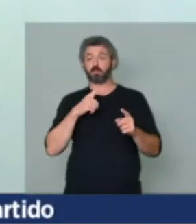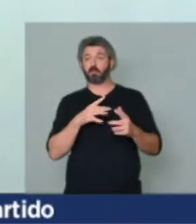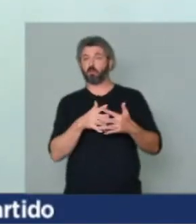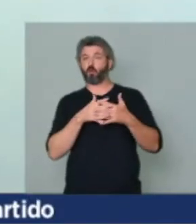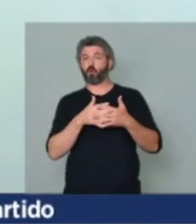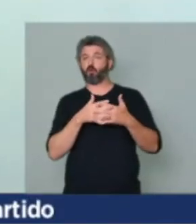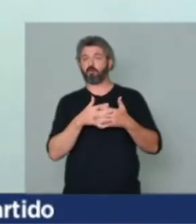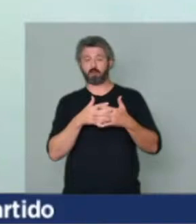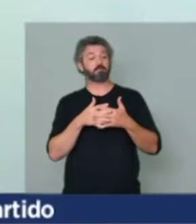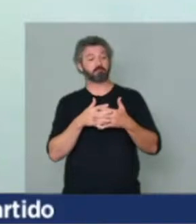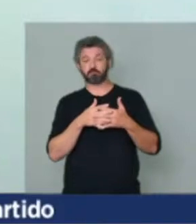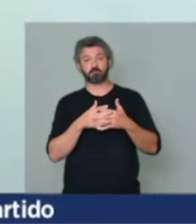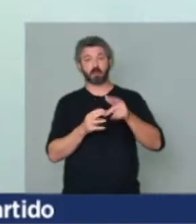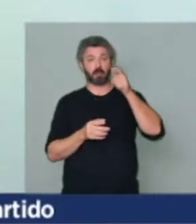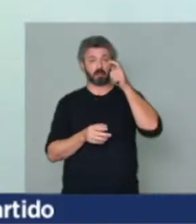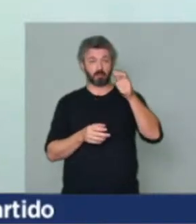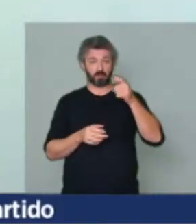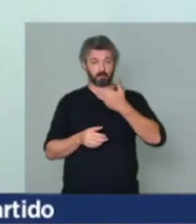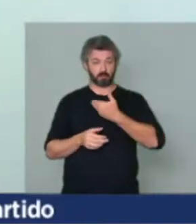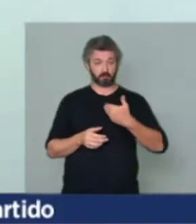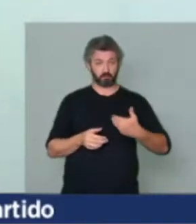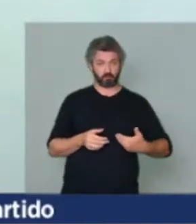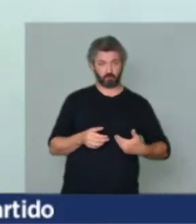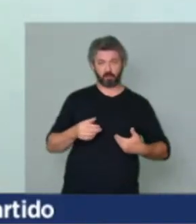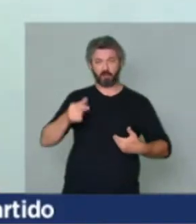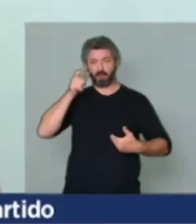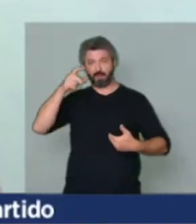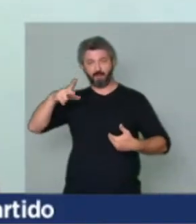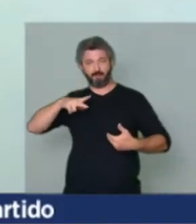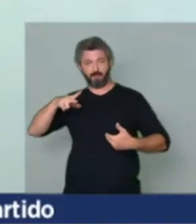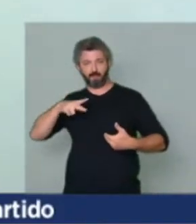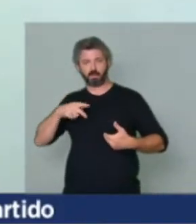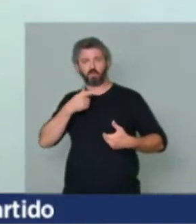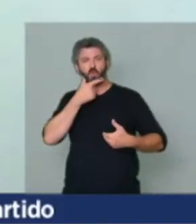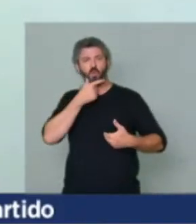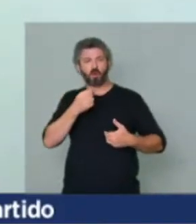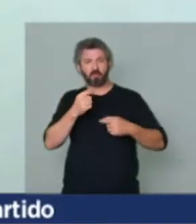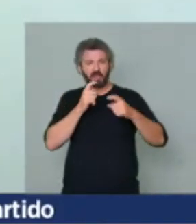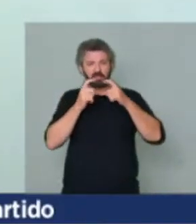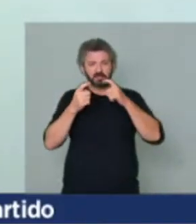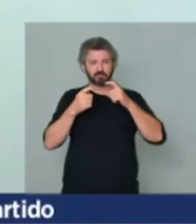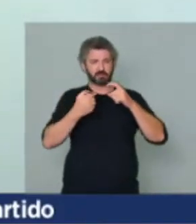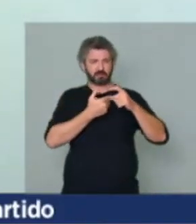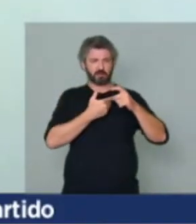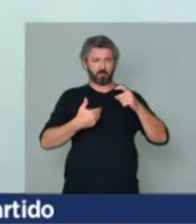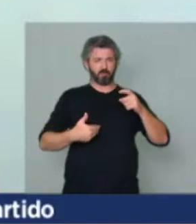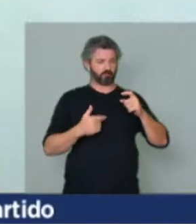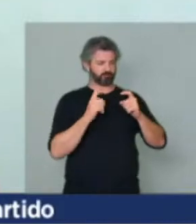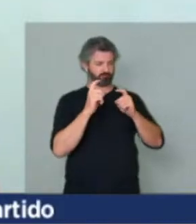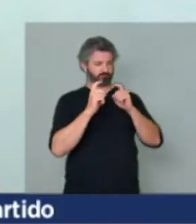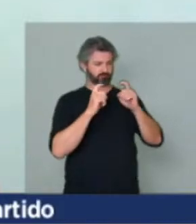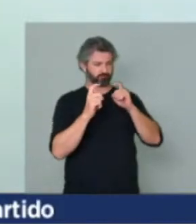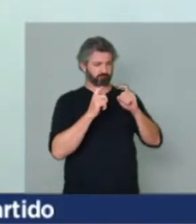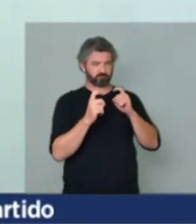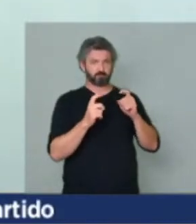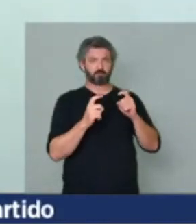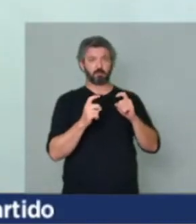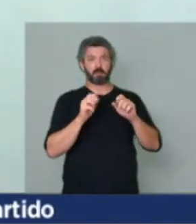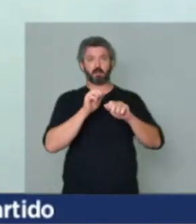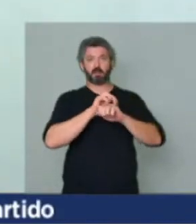FUNCIONÁRIO... UM SERVIDOR PÚBLICO QUE OCUPA UM CARGO QUE É NITIDAMENTE... DEVERIA ESTAR SE PREOCUPANDO COM A SITUAÇÃO ECONÔMICA DO PAÍ